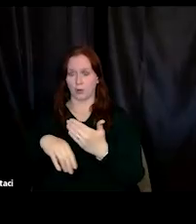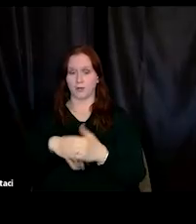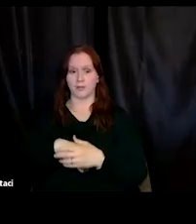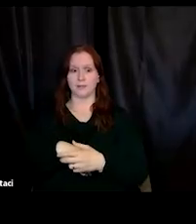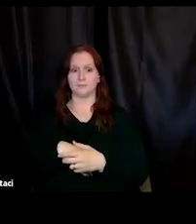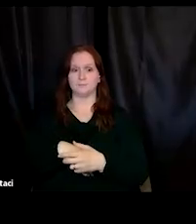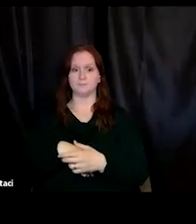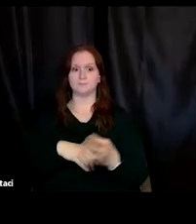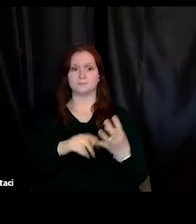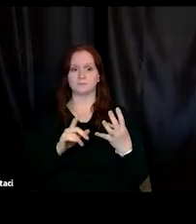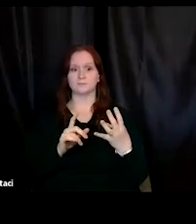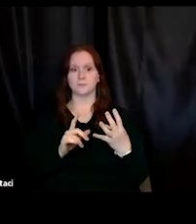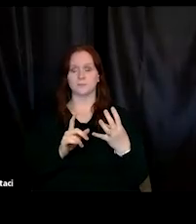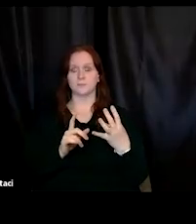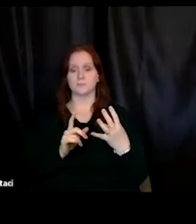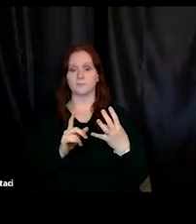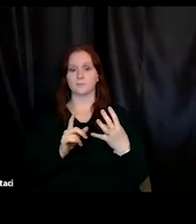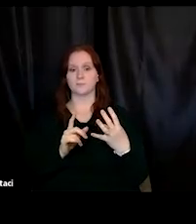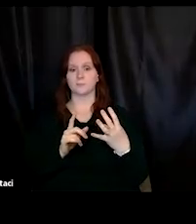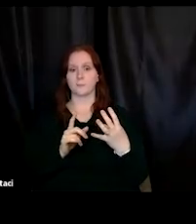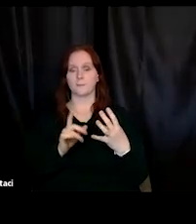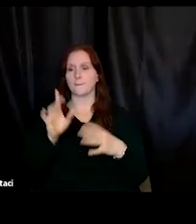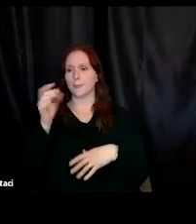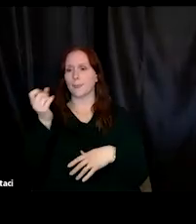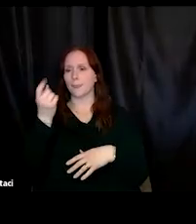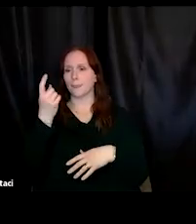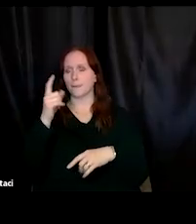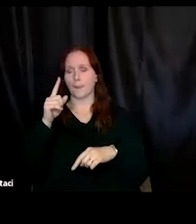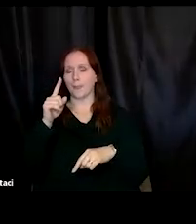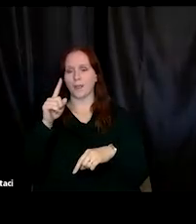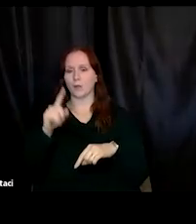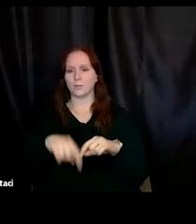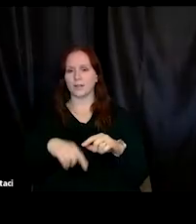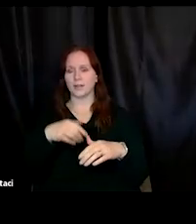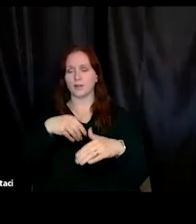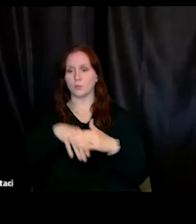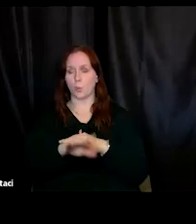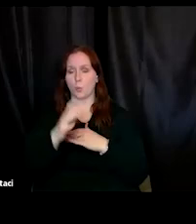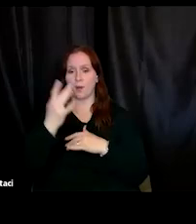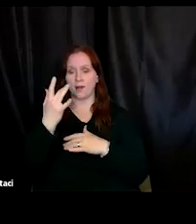Y luego queremos que se unan a nuestra lista de correo para que reciban todas estas actualizaciones.